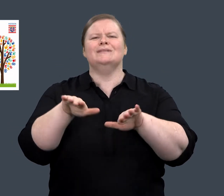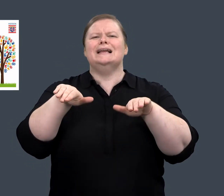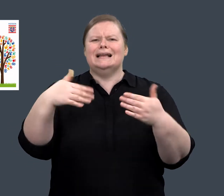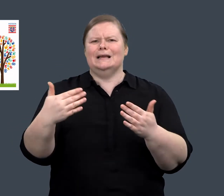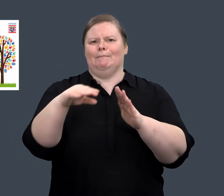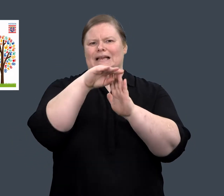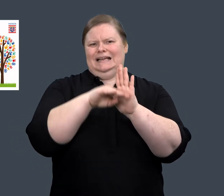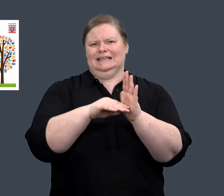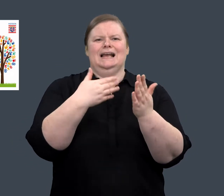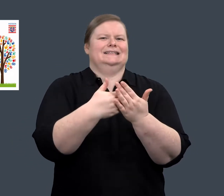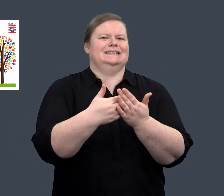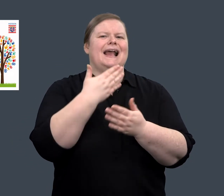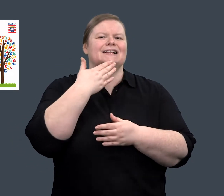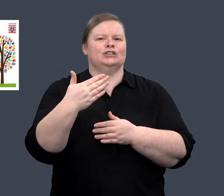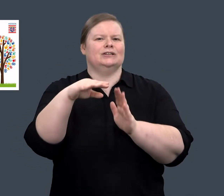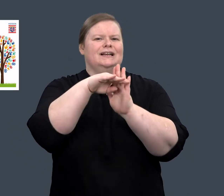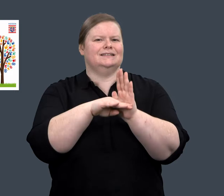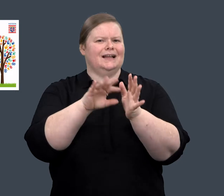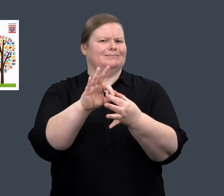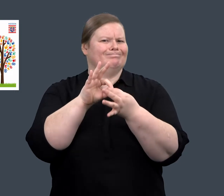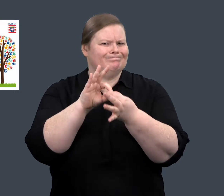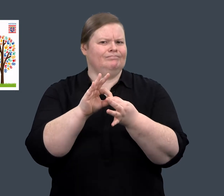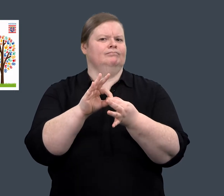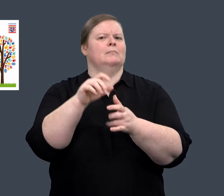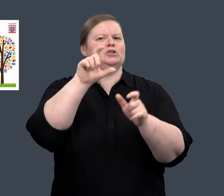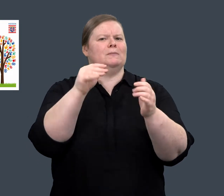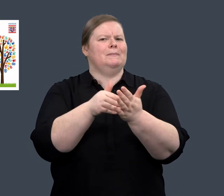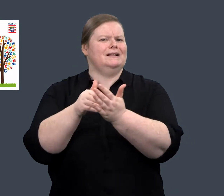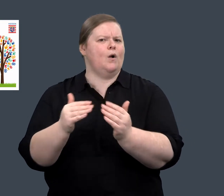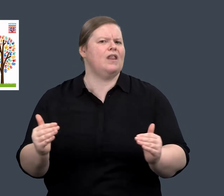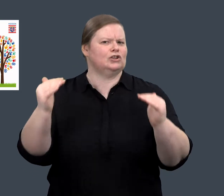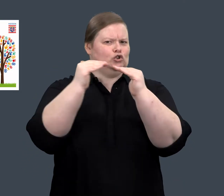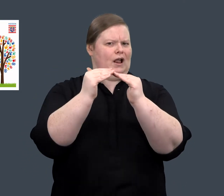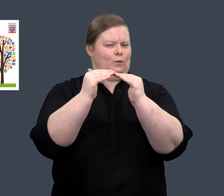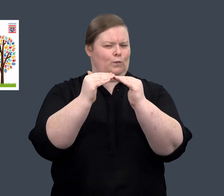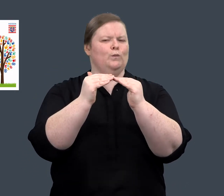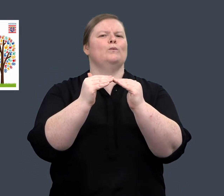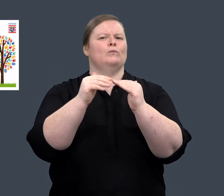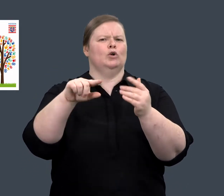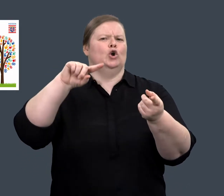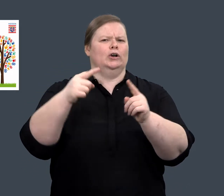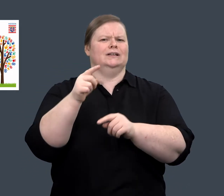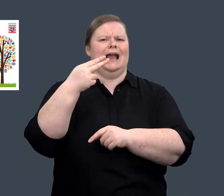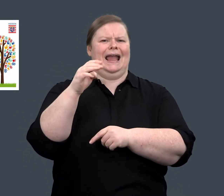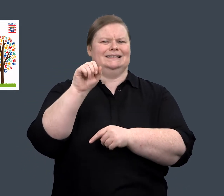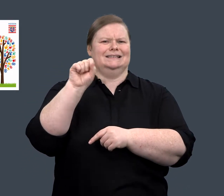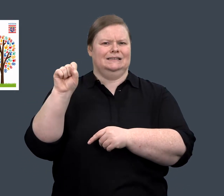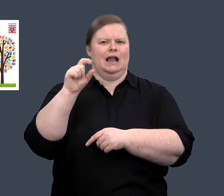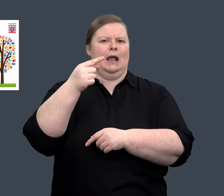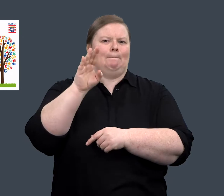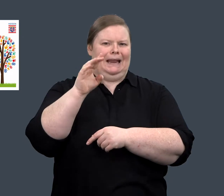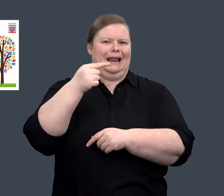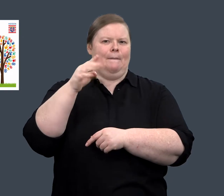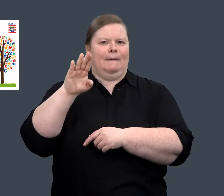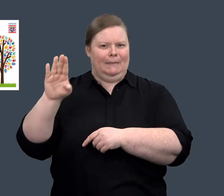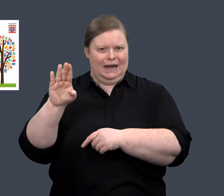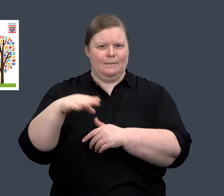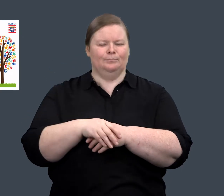Laut § 3 des Hessischen Gesetzes zur Gleichstellung